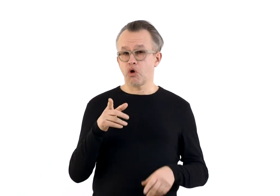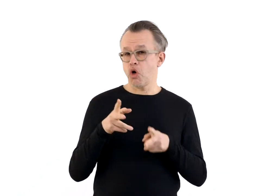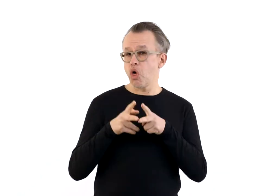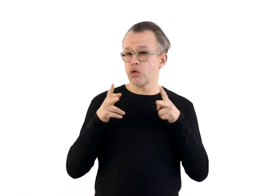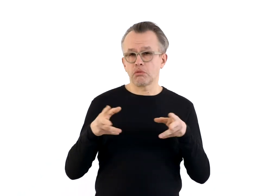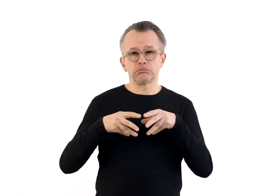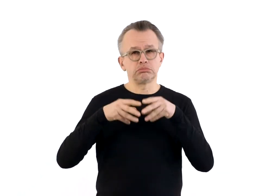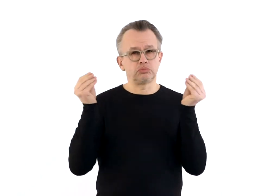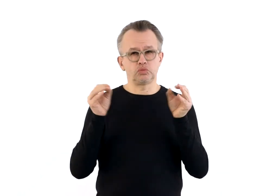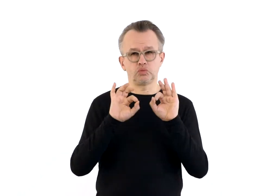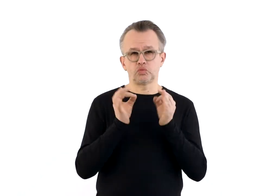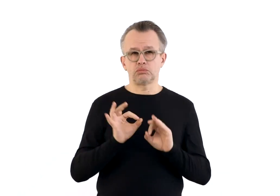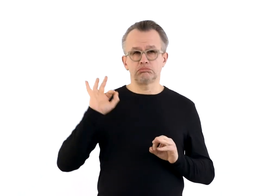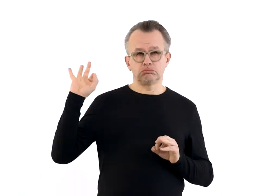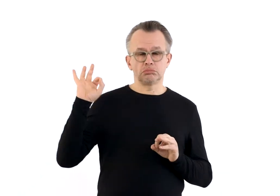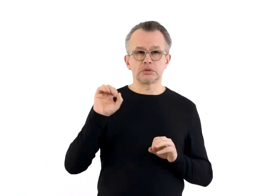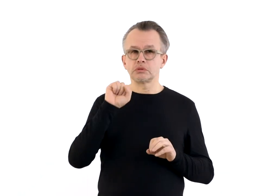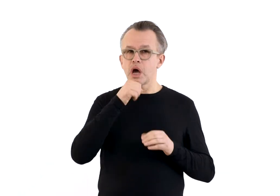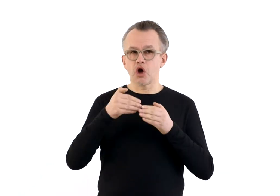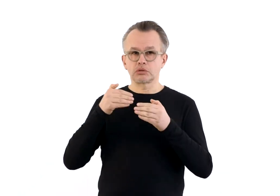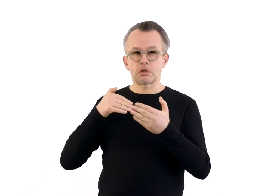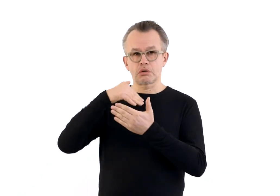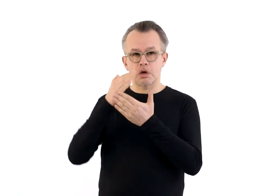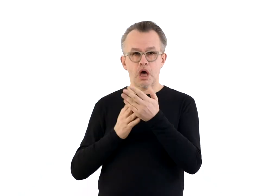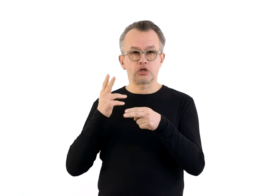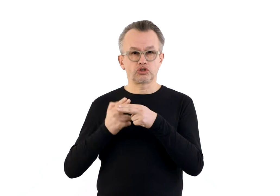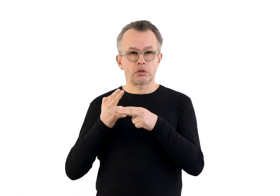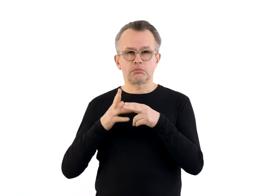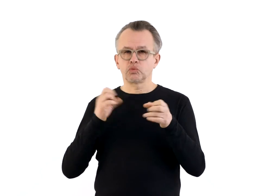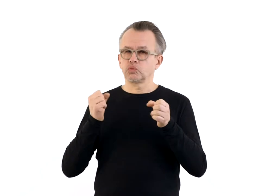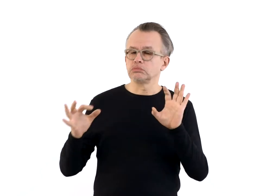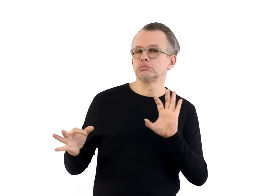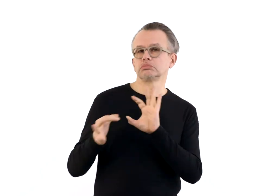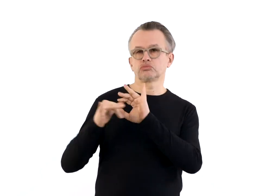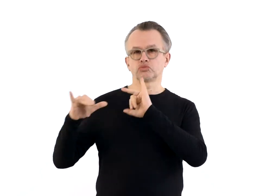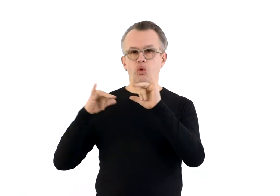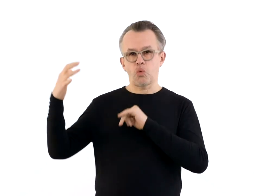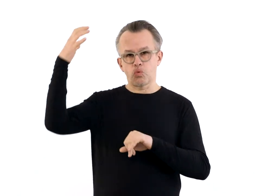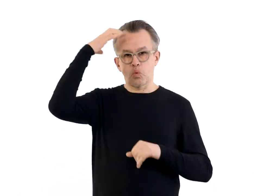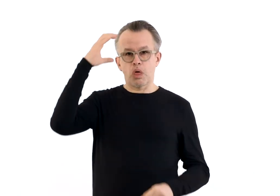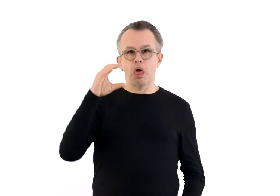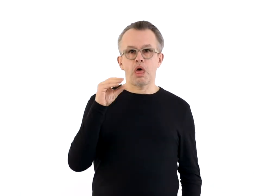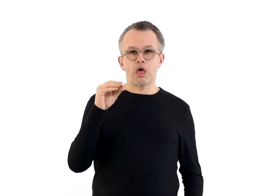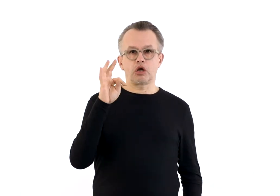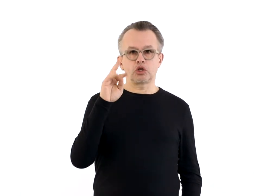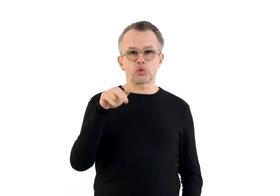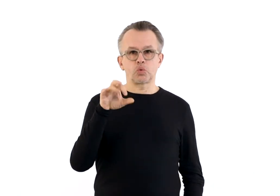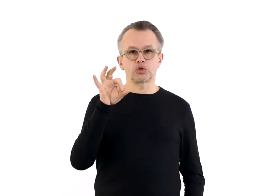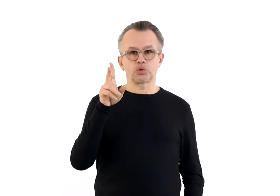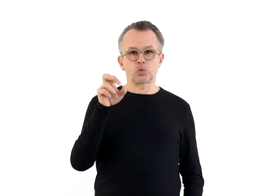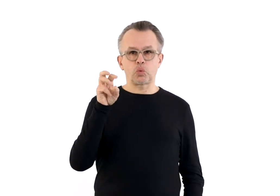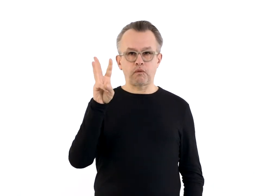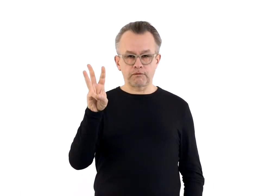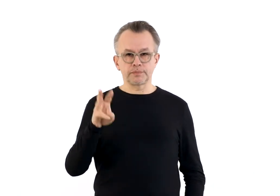okres rozwoju sztuki starożytnego Rzymu, związany jest z panowaniem królów etruskich.